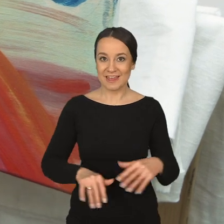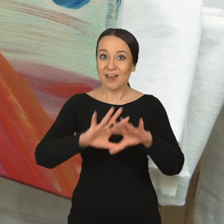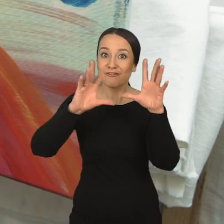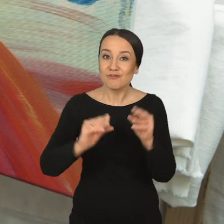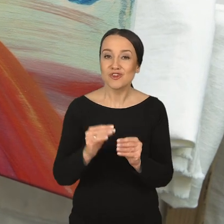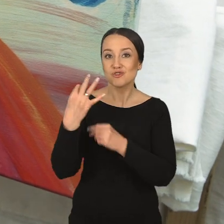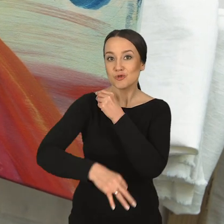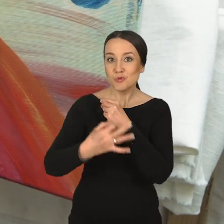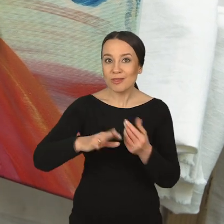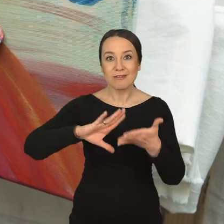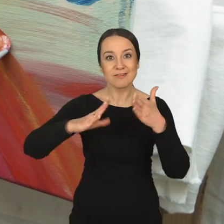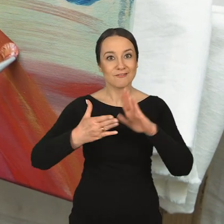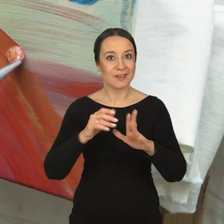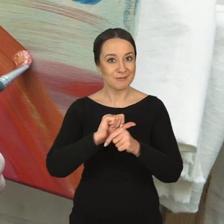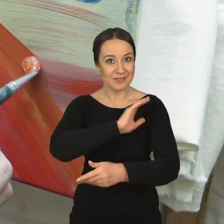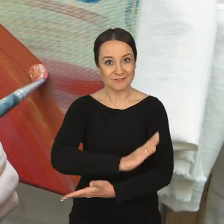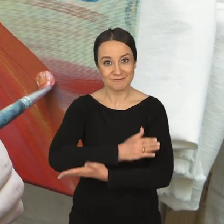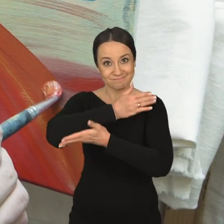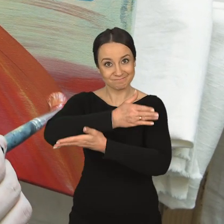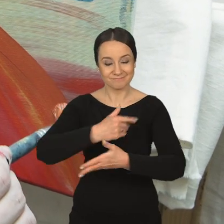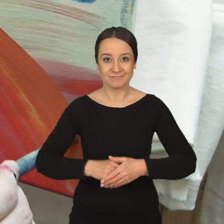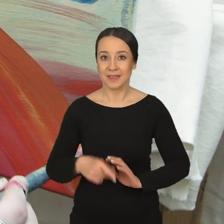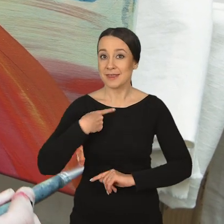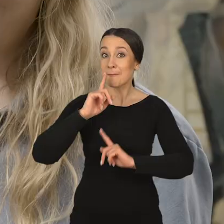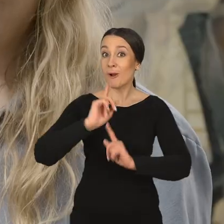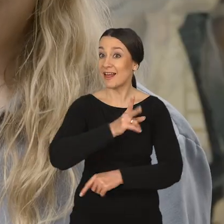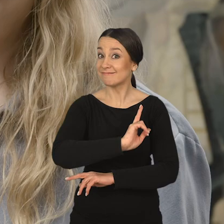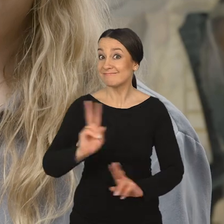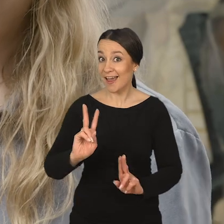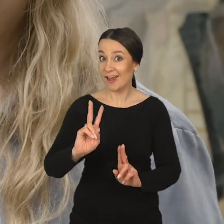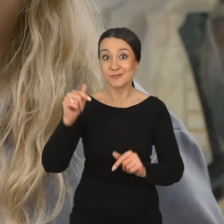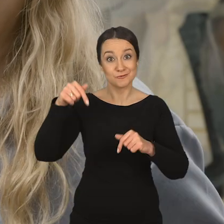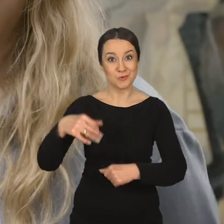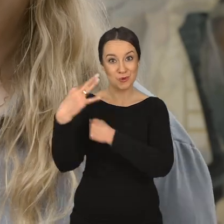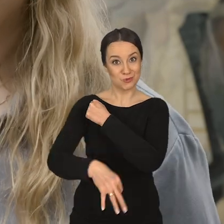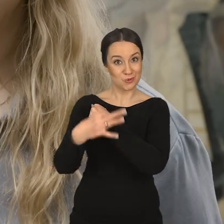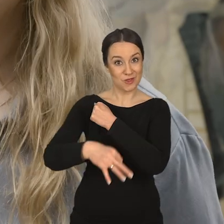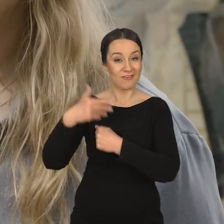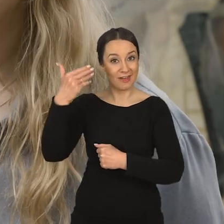Wszyscy studenci wspierają się wzajemnie. Polecam każdemu studiowanie na tej Akademii,